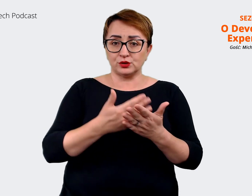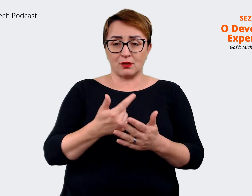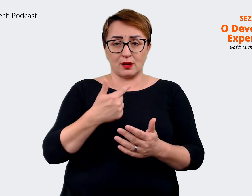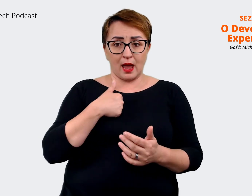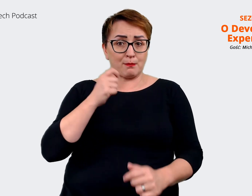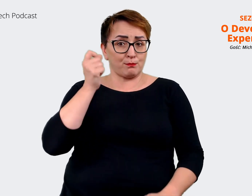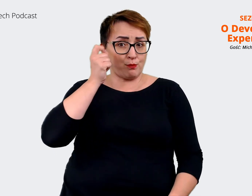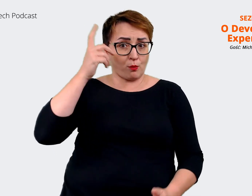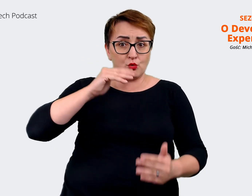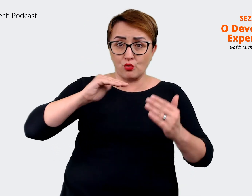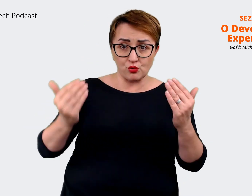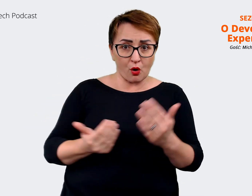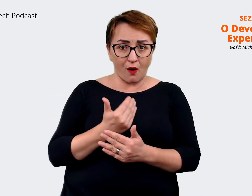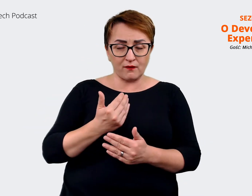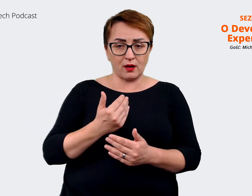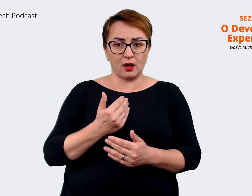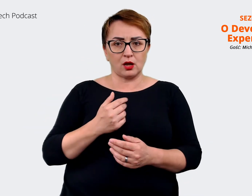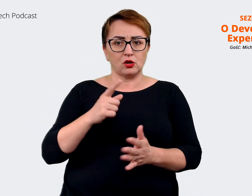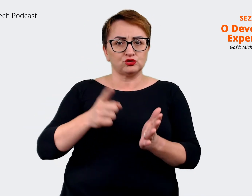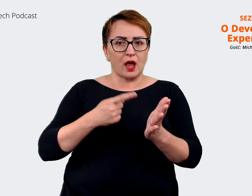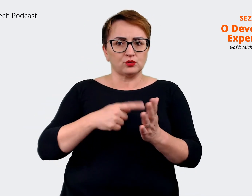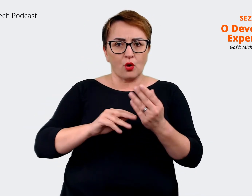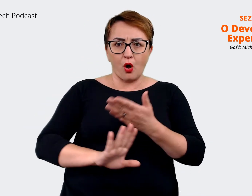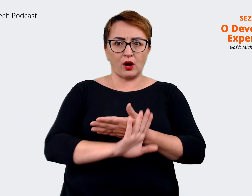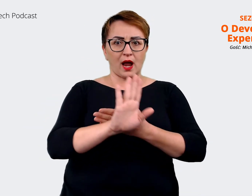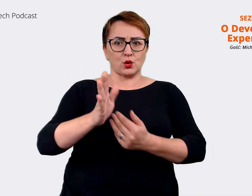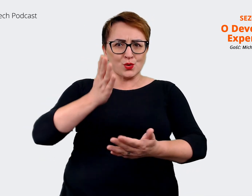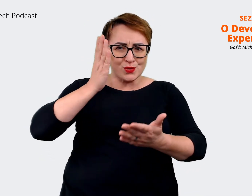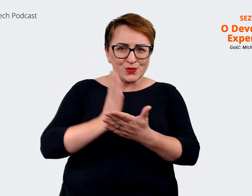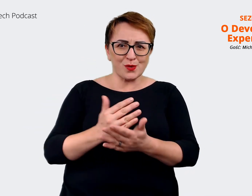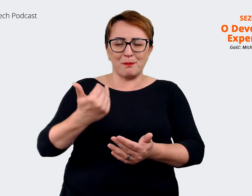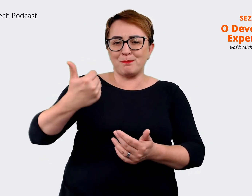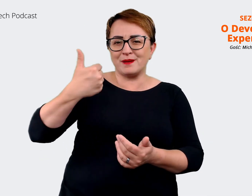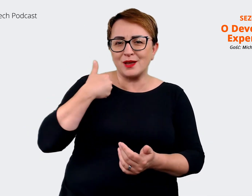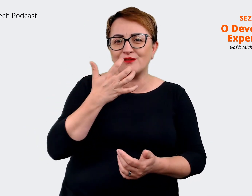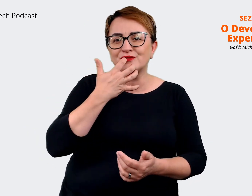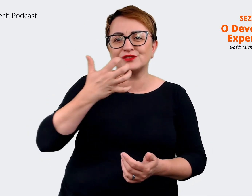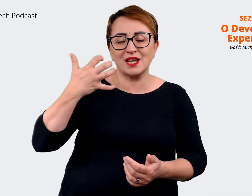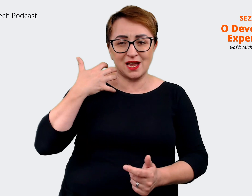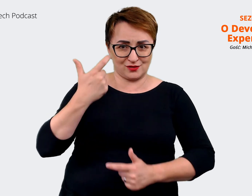często się okazuje na przykład, że coś takiego już kiedyś było robione i albo już jest, już działa,